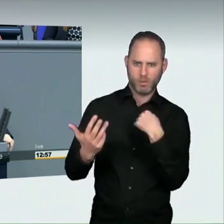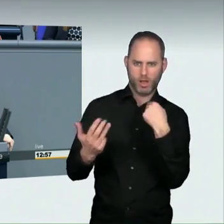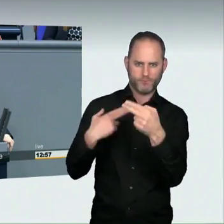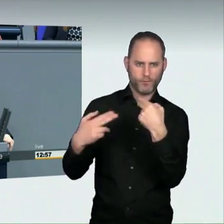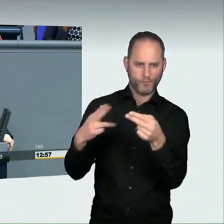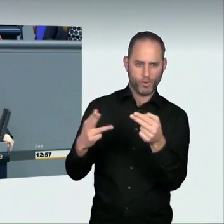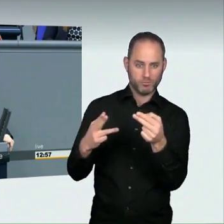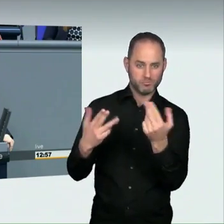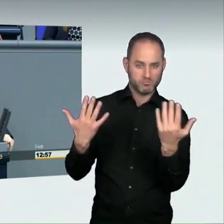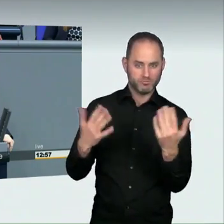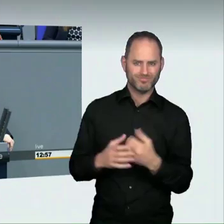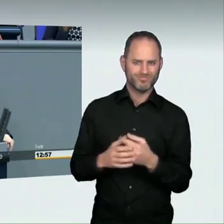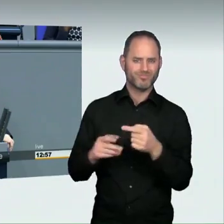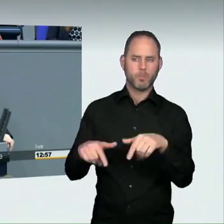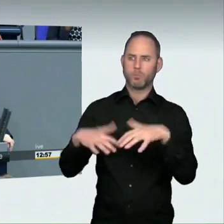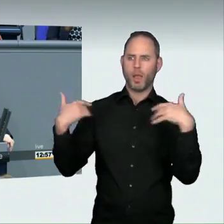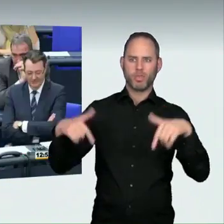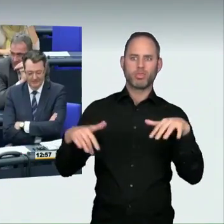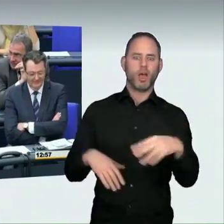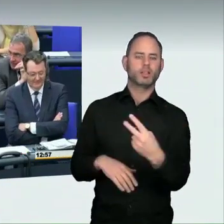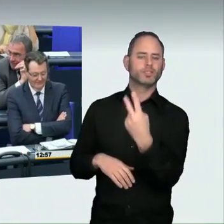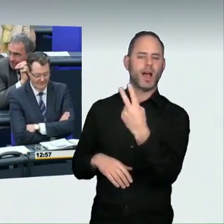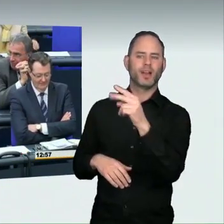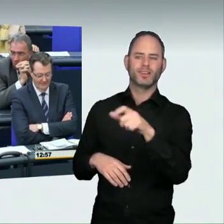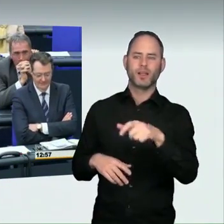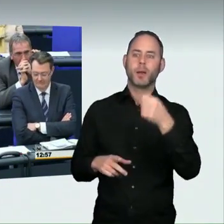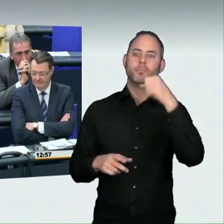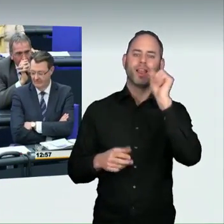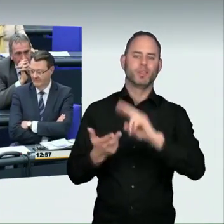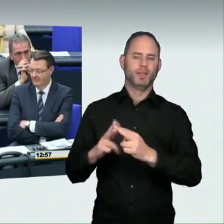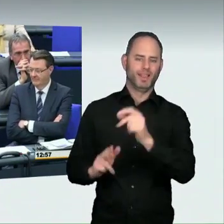(Applaus) (Zwischenruf): Berlin! (Sprecherwechsel): Berlin. Aber so ein bisschen waren